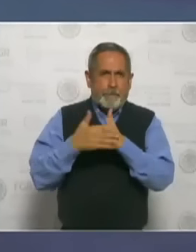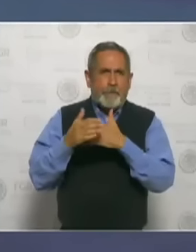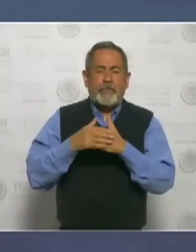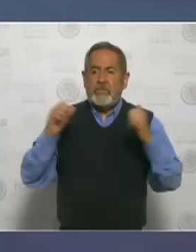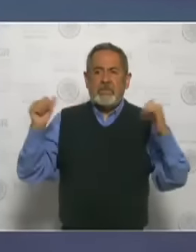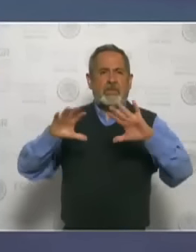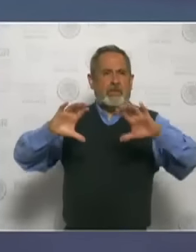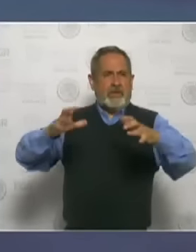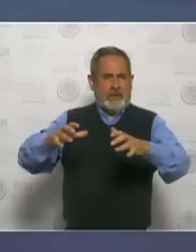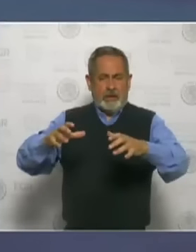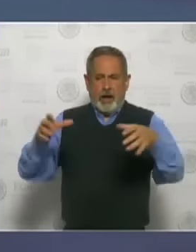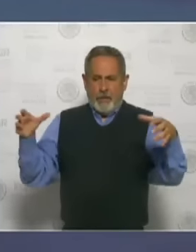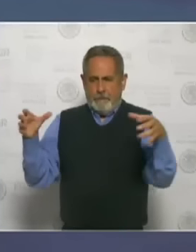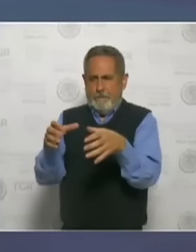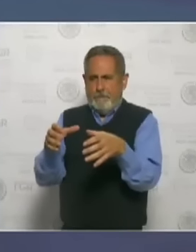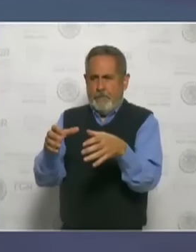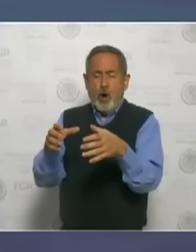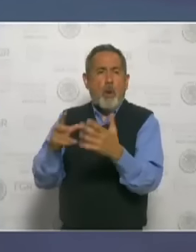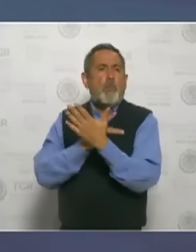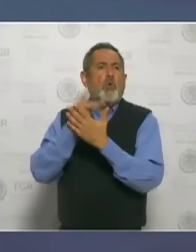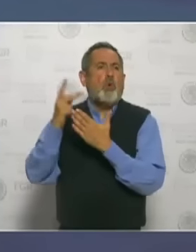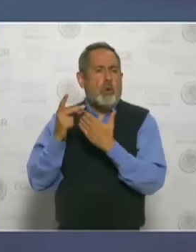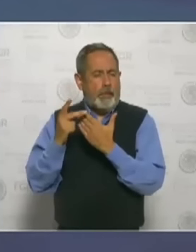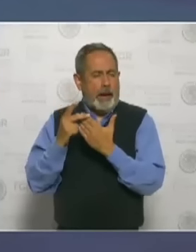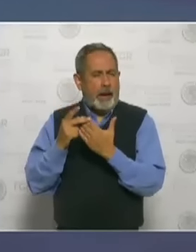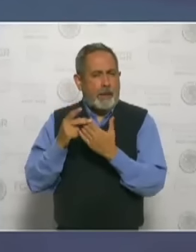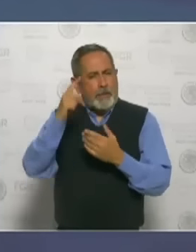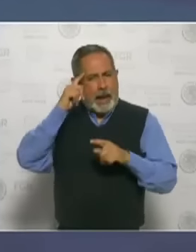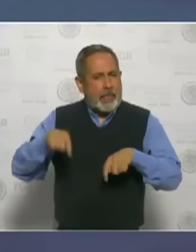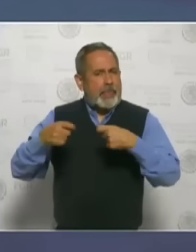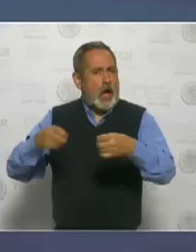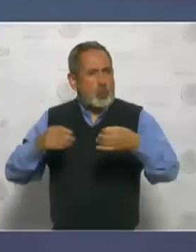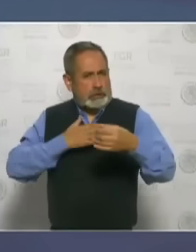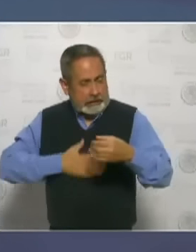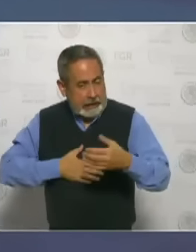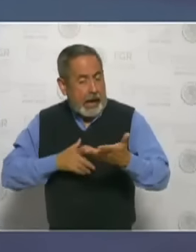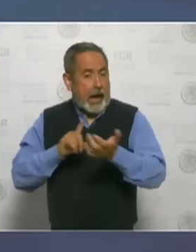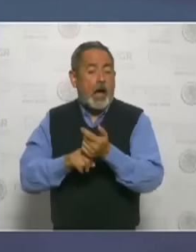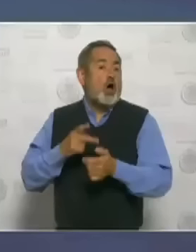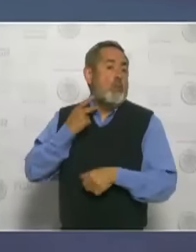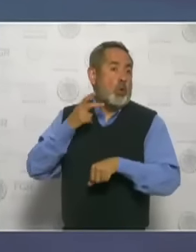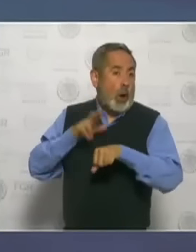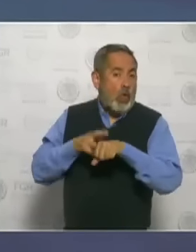Nacional de Procuración de Justicia, las fiscales y los procuradores de justicia del país,